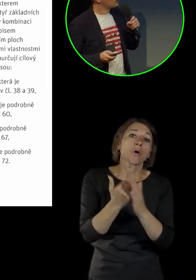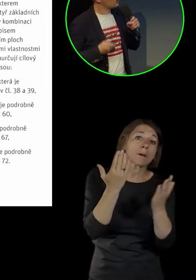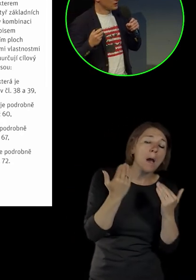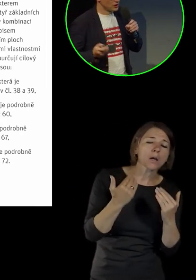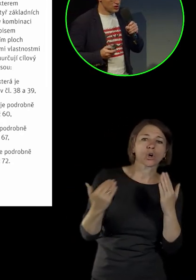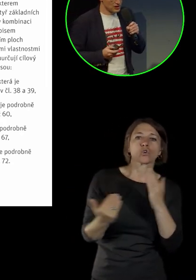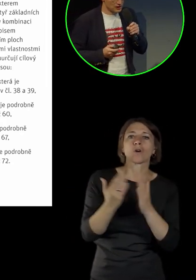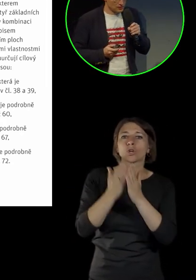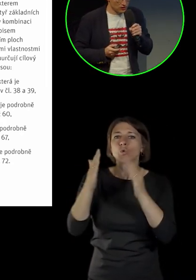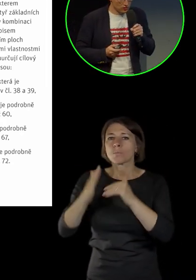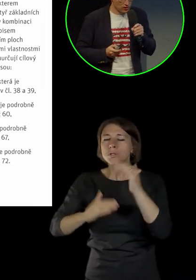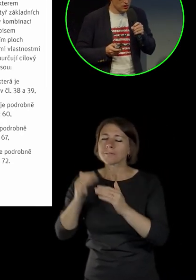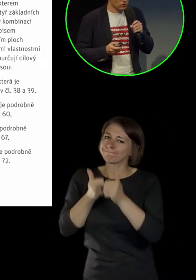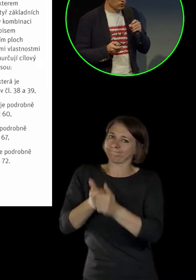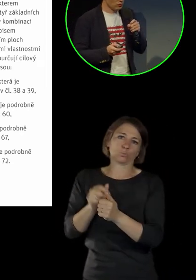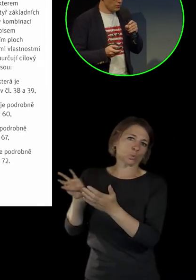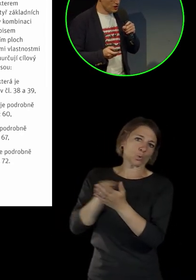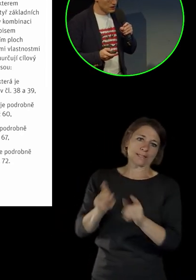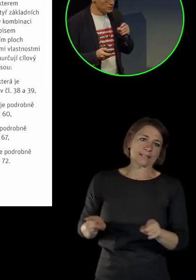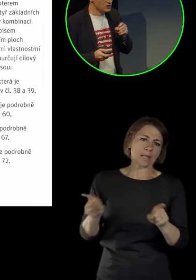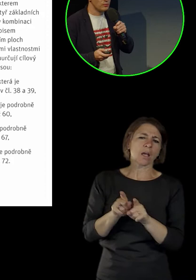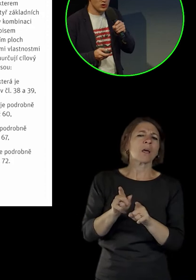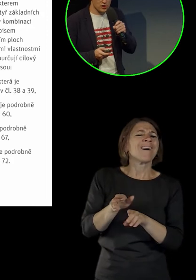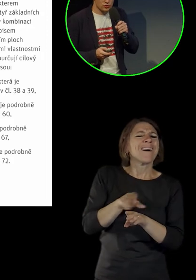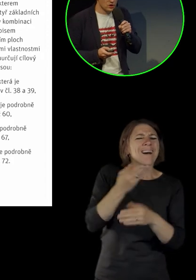Každá lokalita má čtyři základní vlastnosti. Už to nebudu opakovat. Spíš vám ukážu,